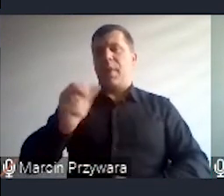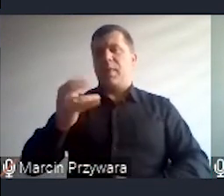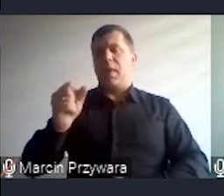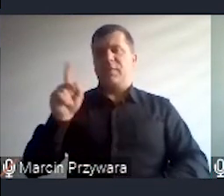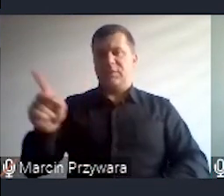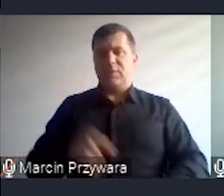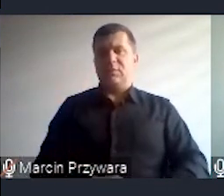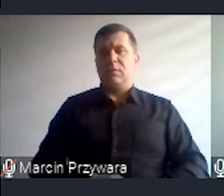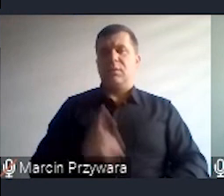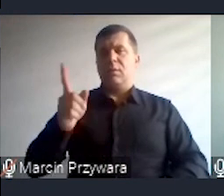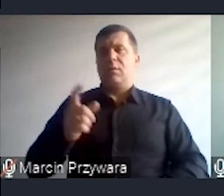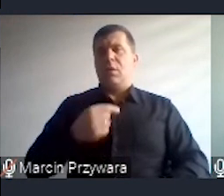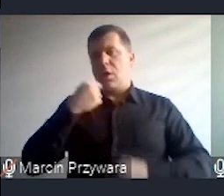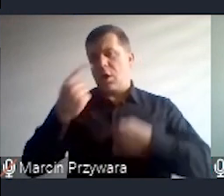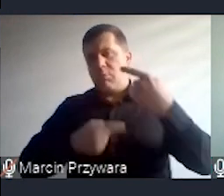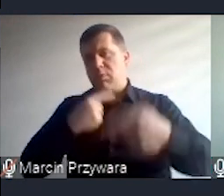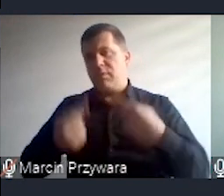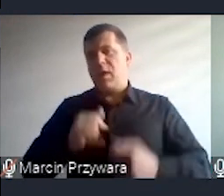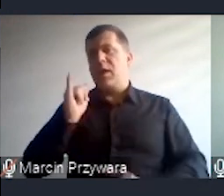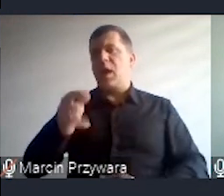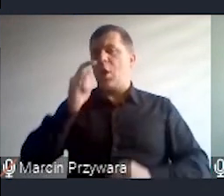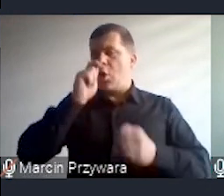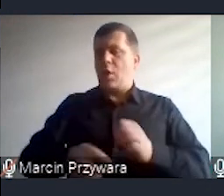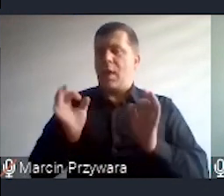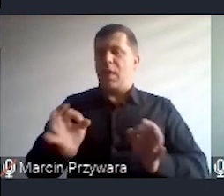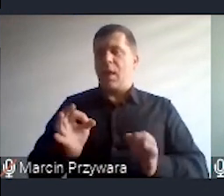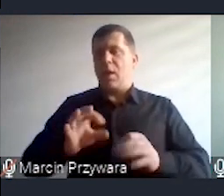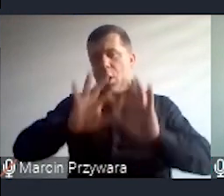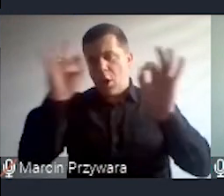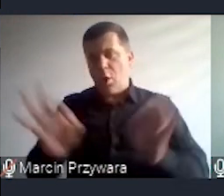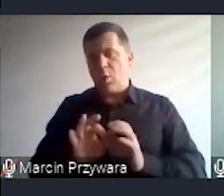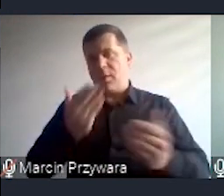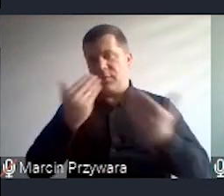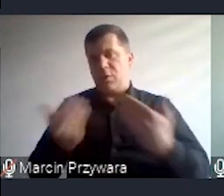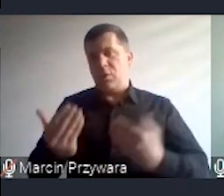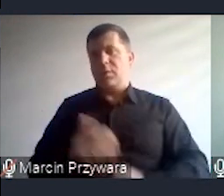i tam sporo opowiadałem o tym jak te kontrole w tej chwili i w ogóle przebiegają.